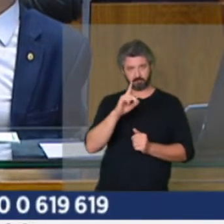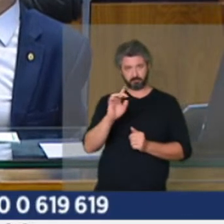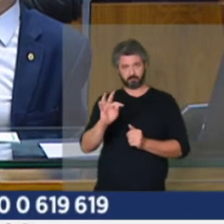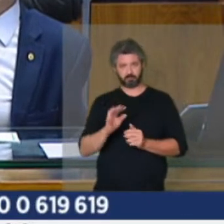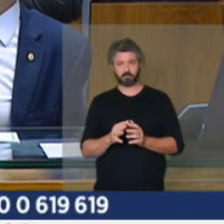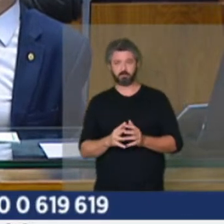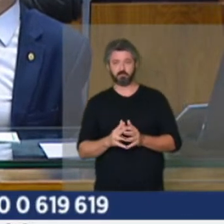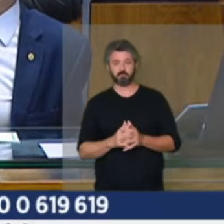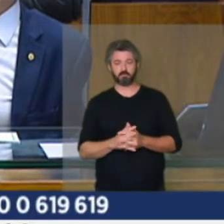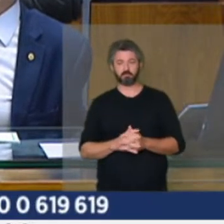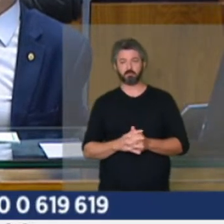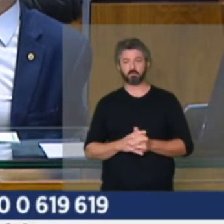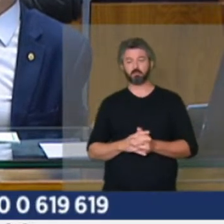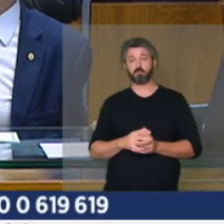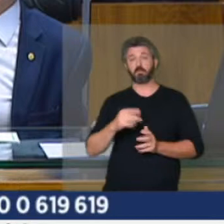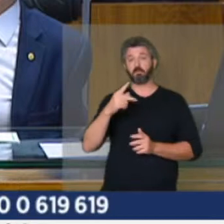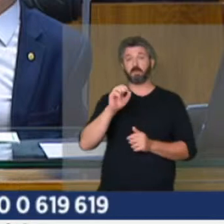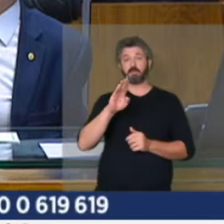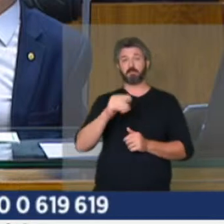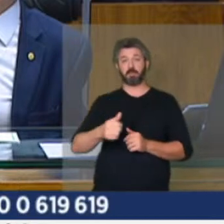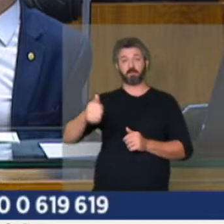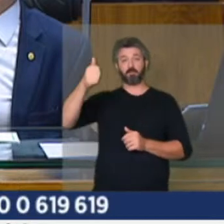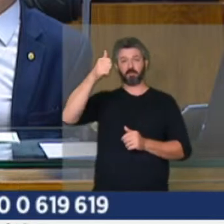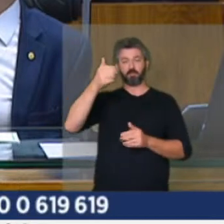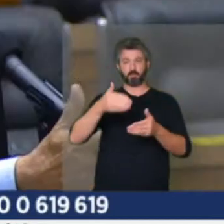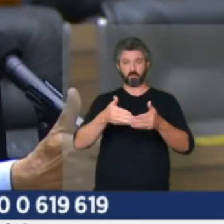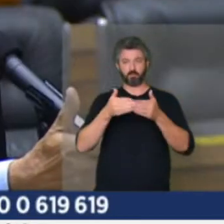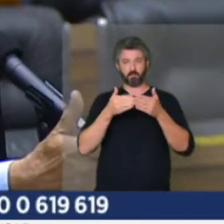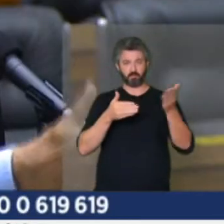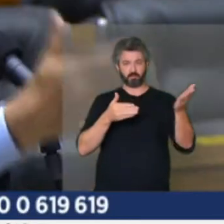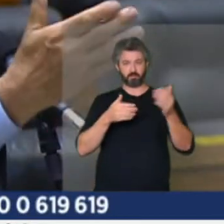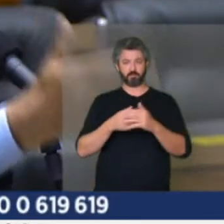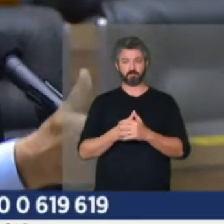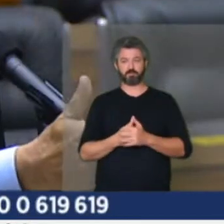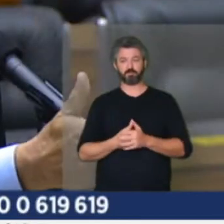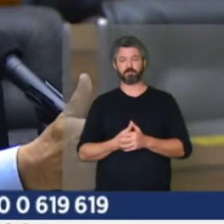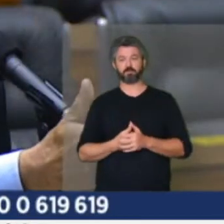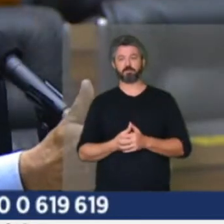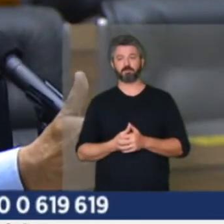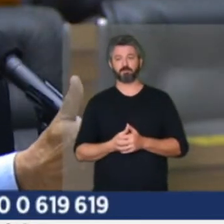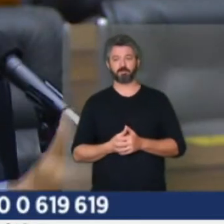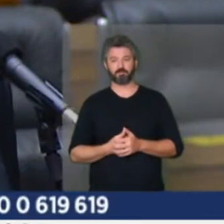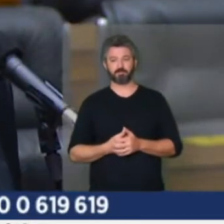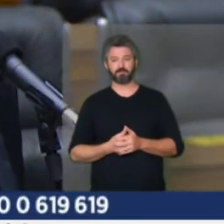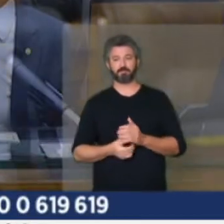ESTÁ ALI NA FRENTE, POR FAVOR, DEPUTADO BIRA. [DEPUTADO]: PELA IDADE TEM PRIORIDADE. [DEPUTADO]: SOU MAIS